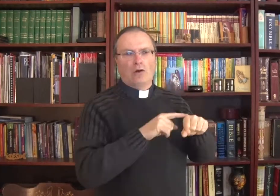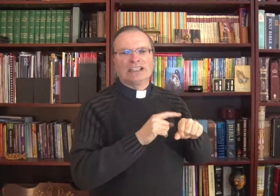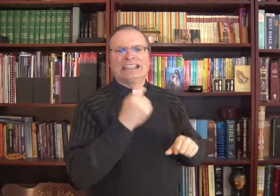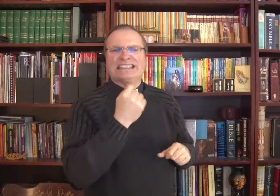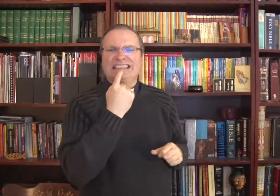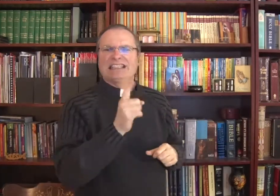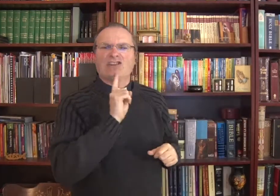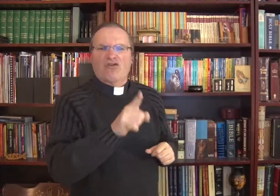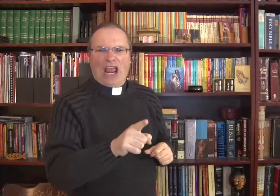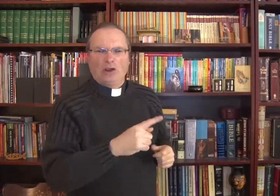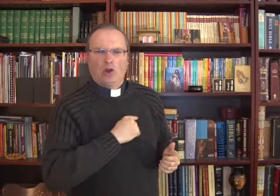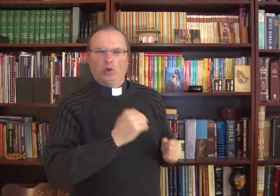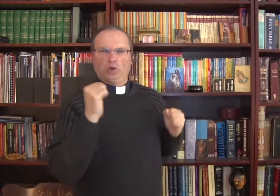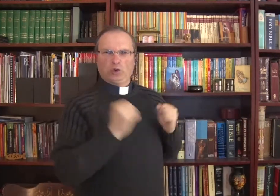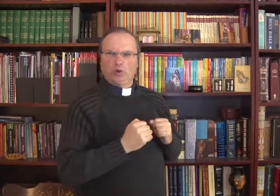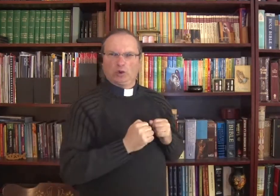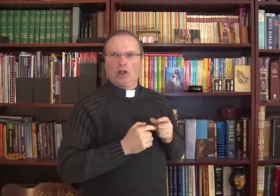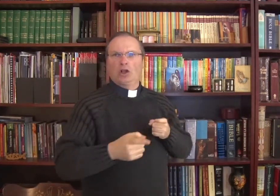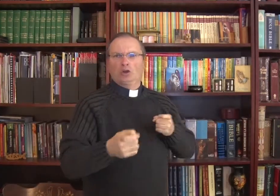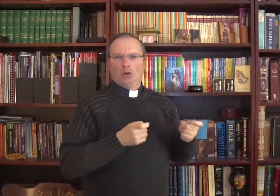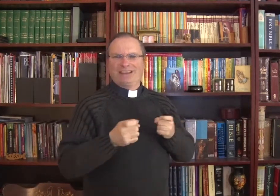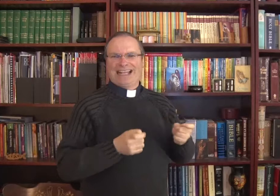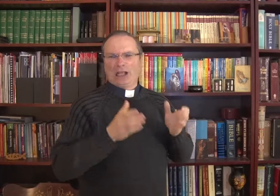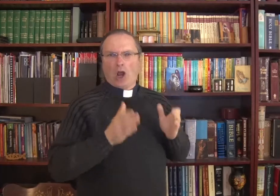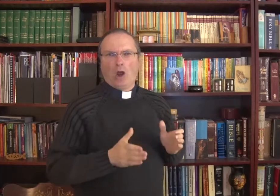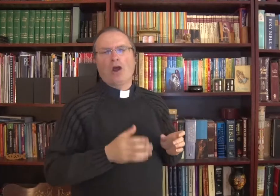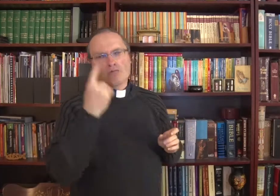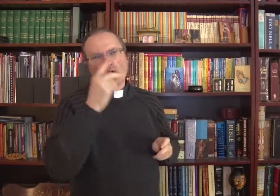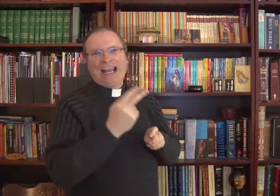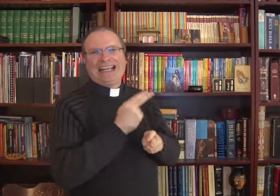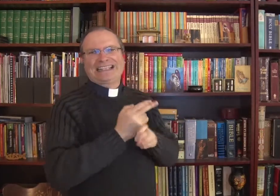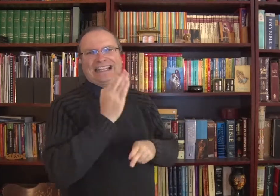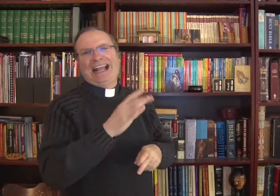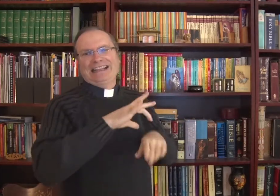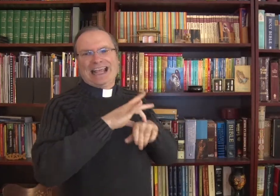qui dit qu’il faut être dur et dominateur pour hériter la terre.